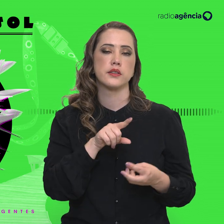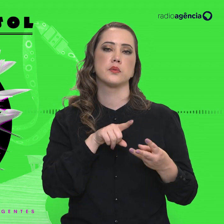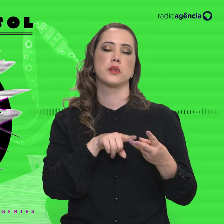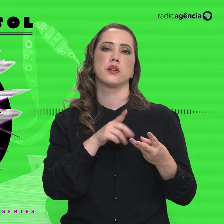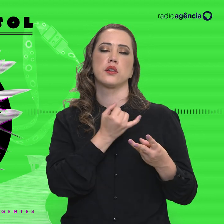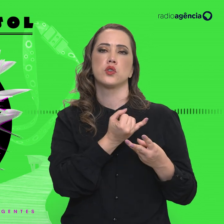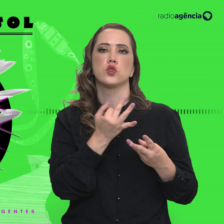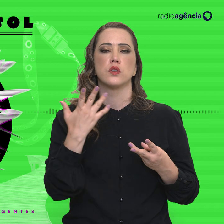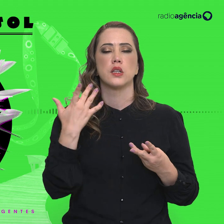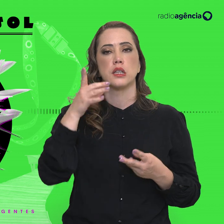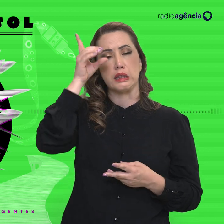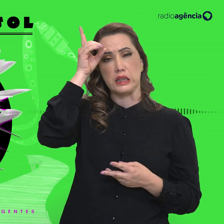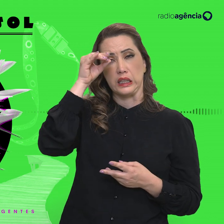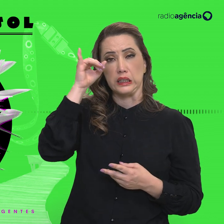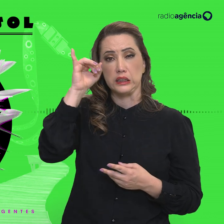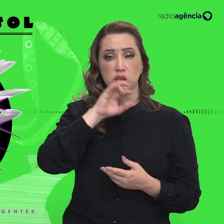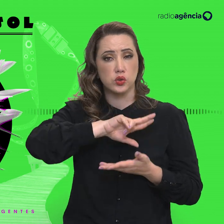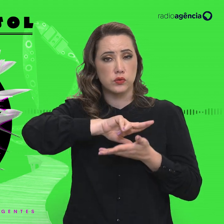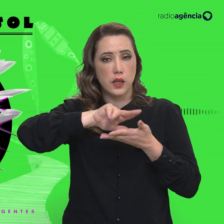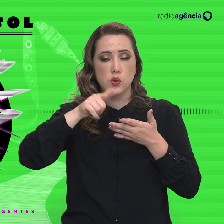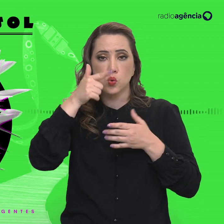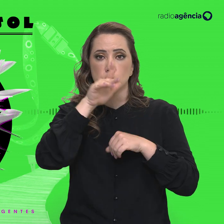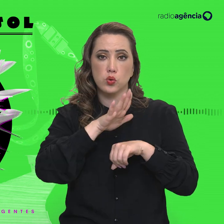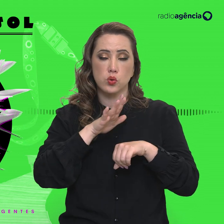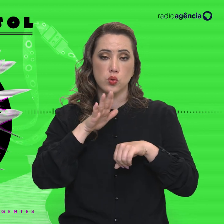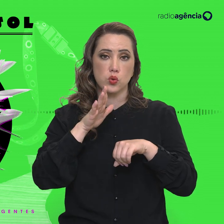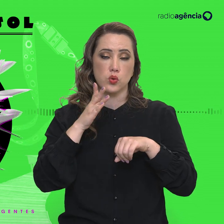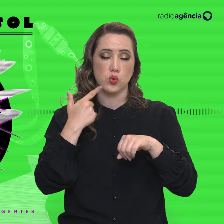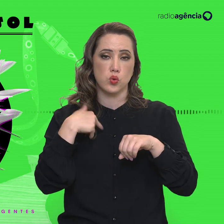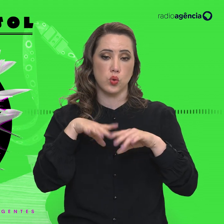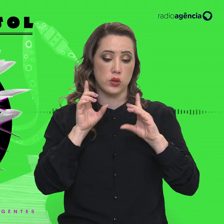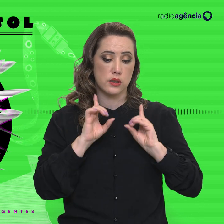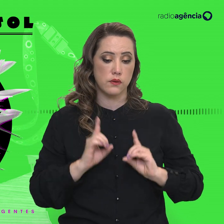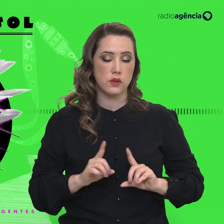cognitivas, entre outras. A fita será verde com diversos girassóis amarelos.